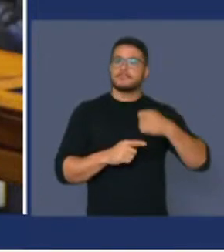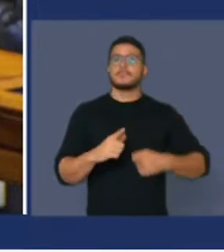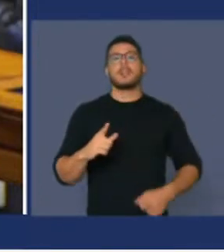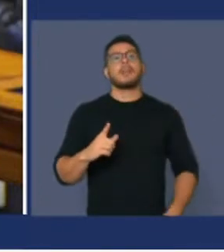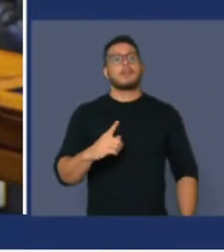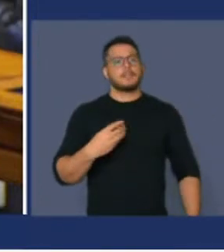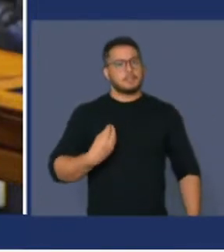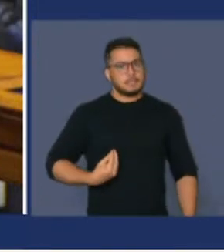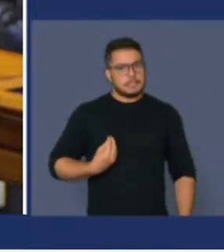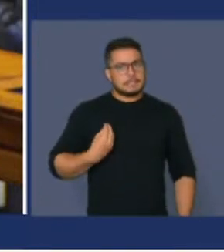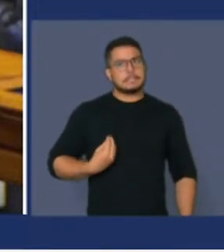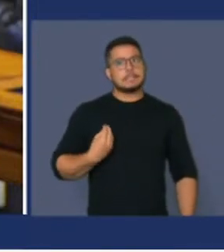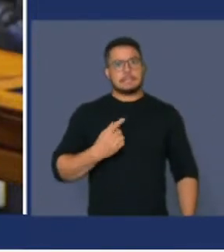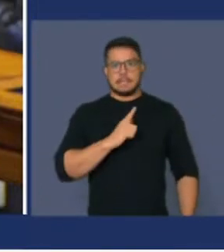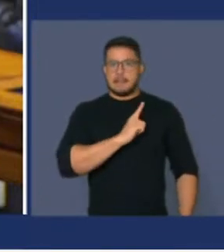ATRÁS. NA PETROBRAS POR ALGUM